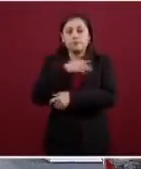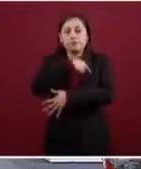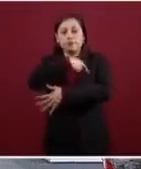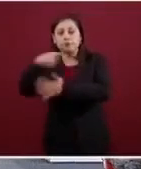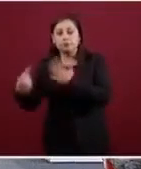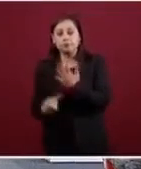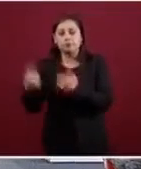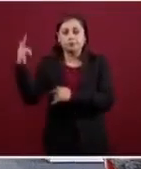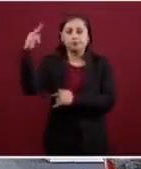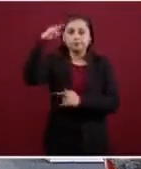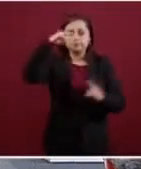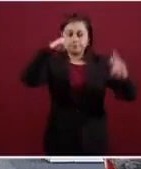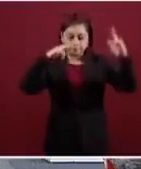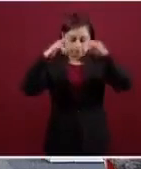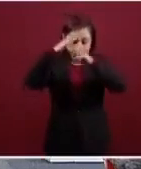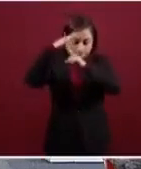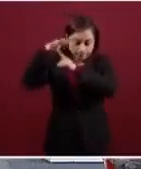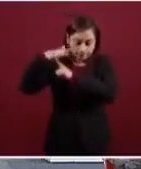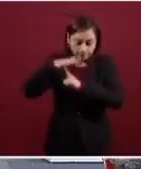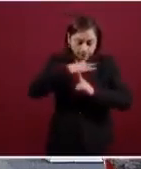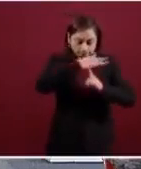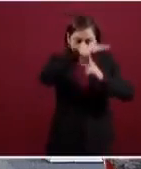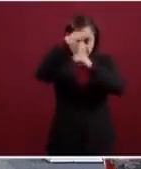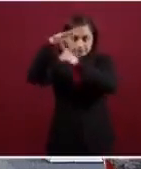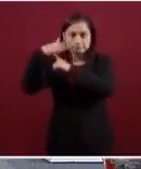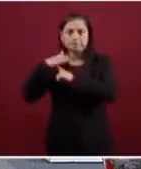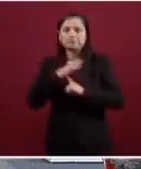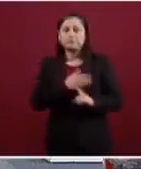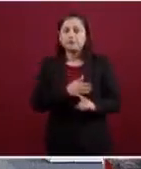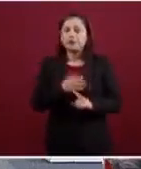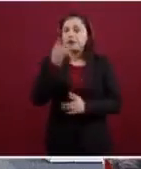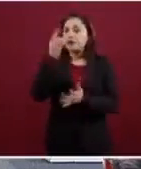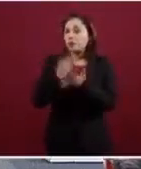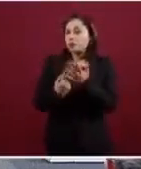El único helicóptero que no llevaba armamento es este, porque es de reconocimiento, todos